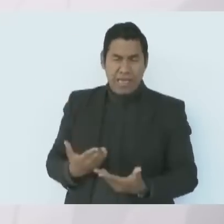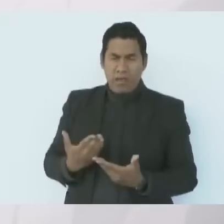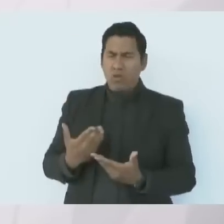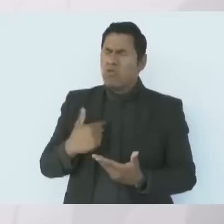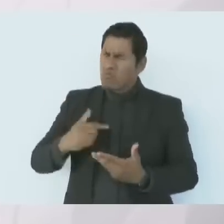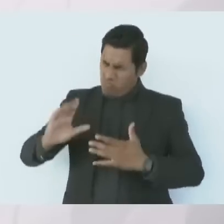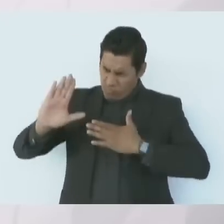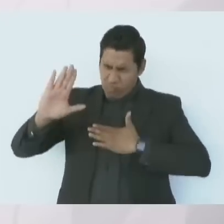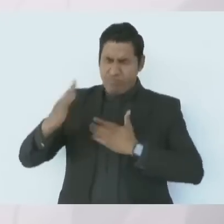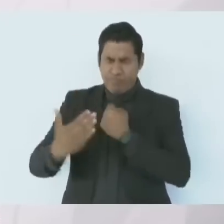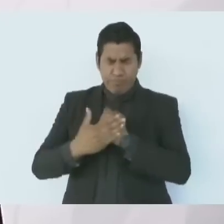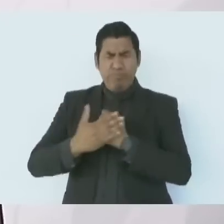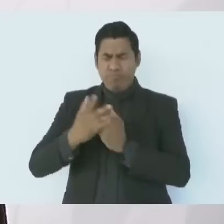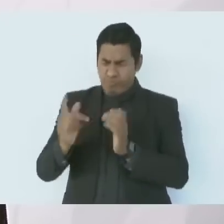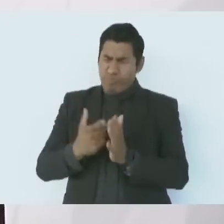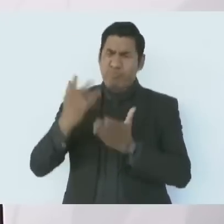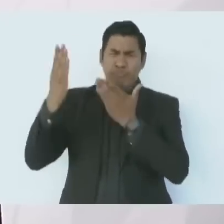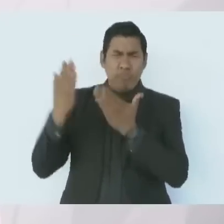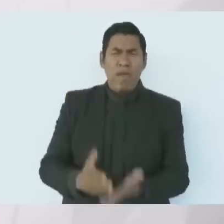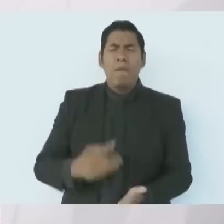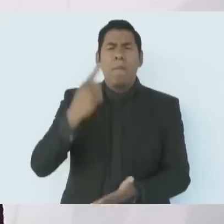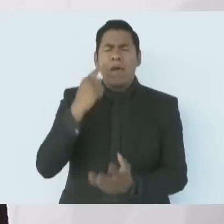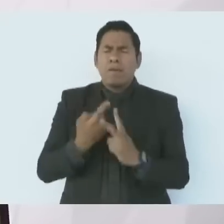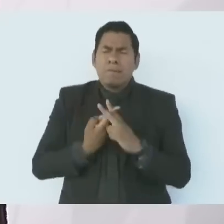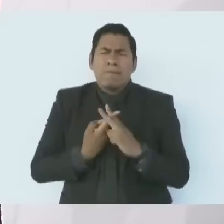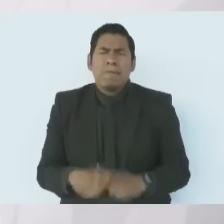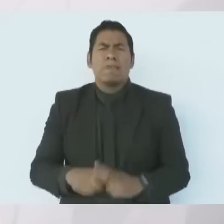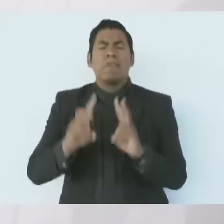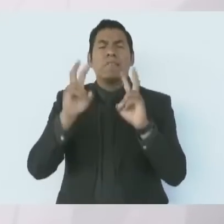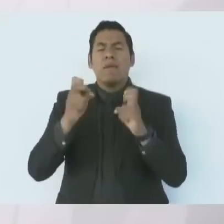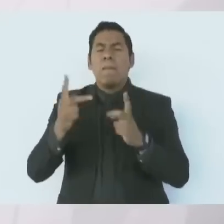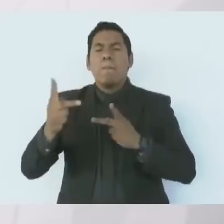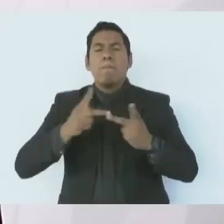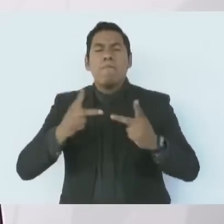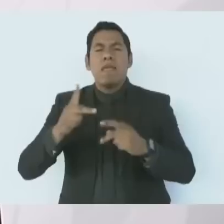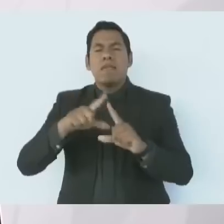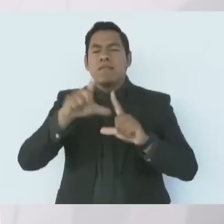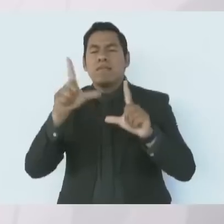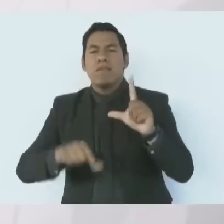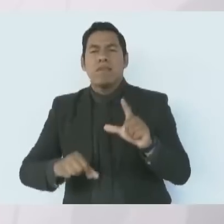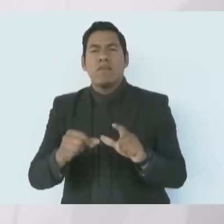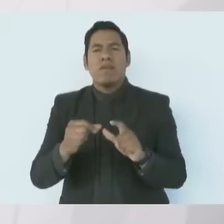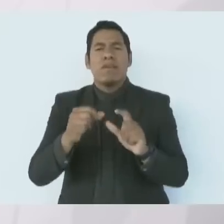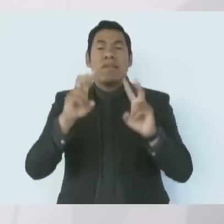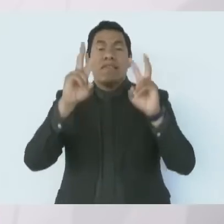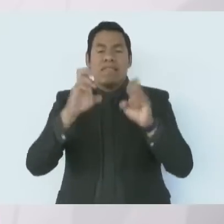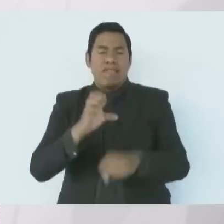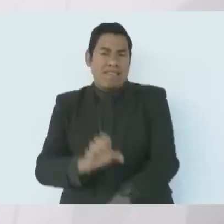para poder arrancar el plan Nacional de energía y estamos regresando y cumpliendo con esa promesa y